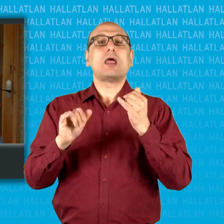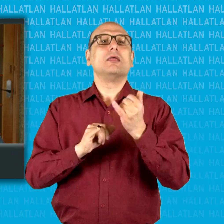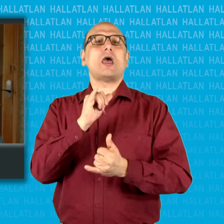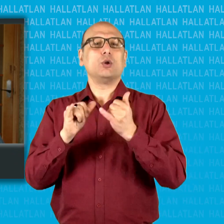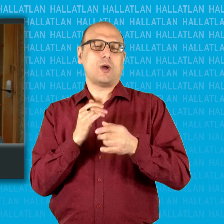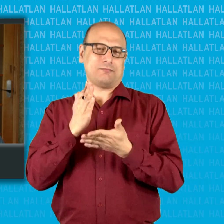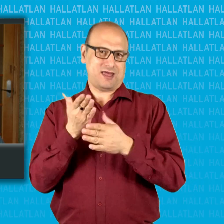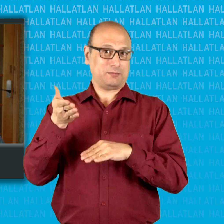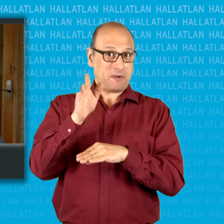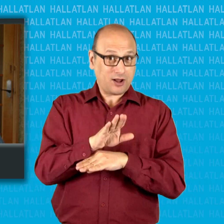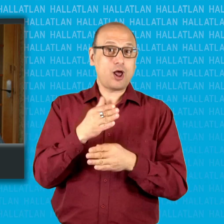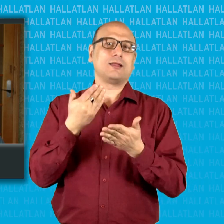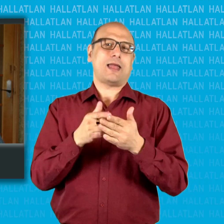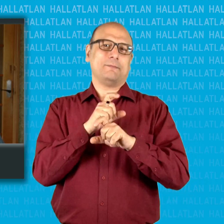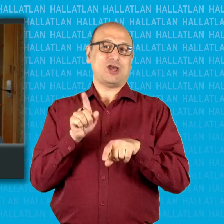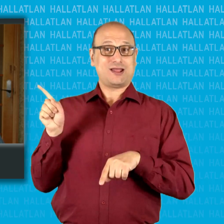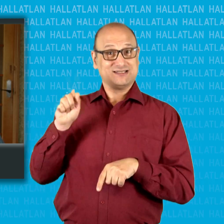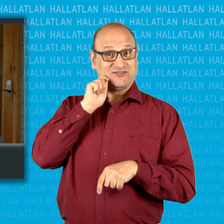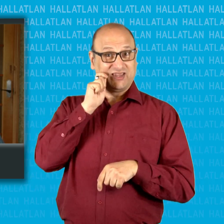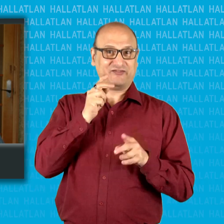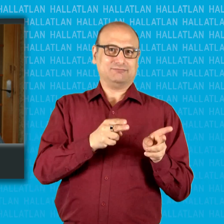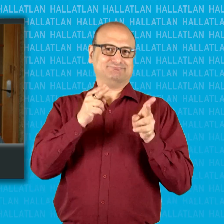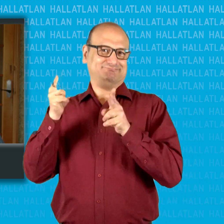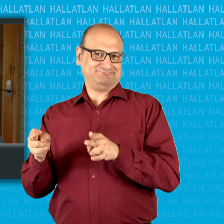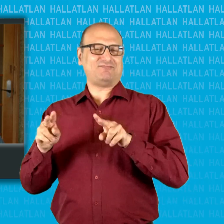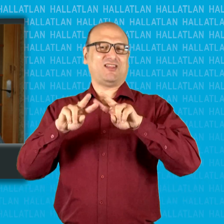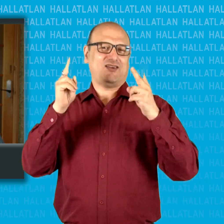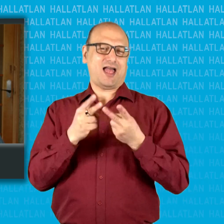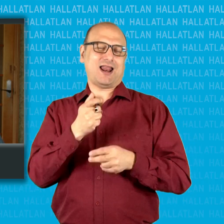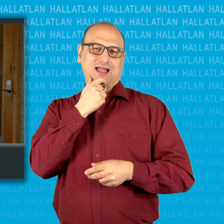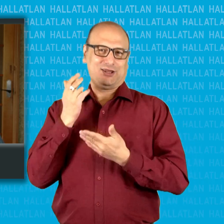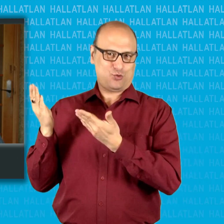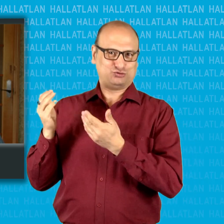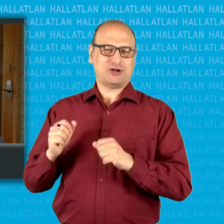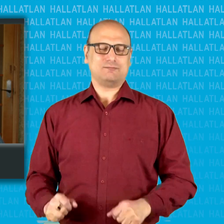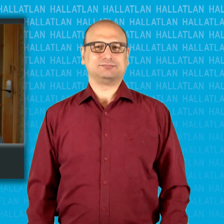aki 113 éves korában hunyt el idén januárban.